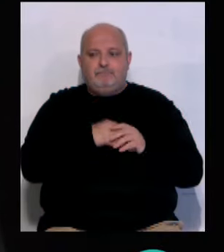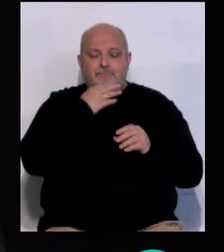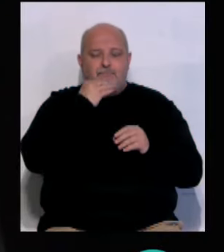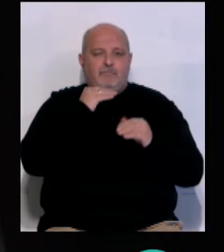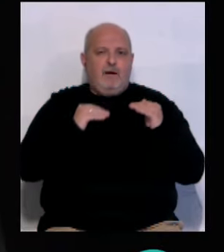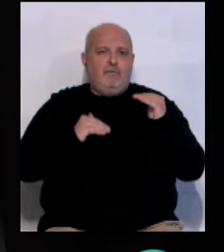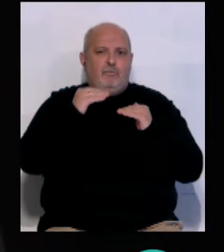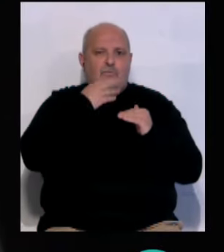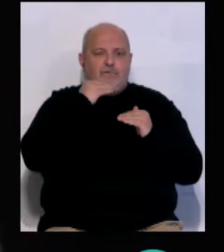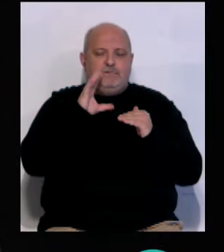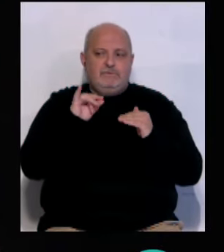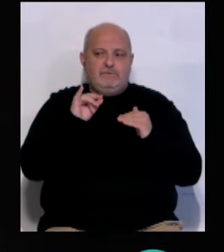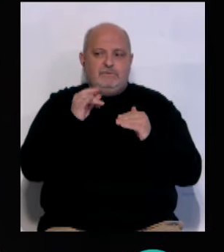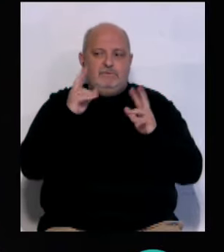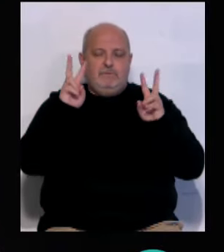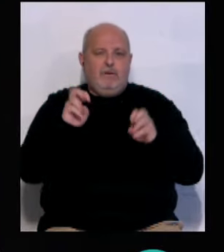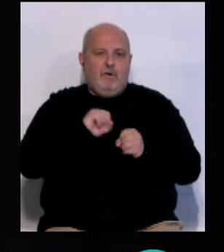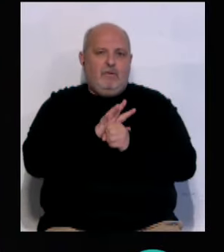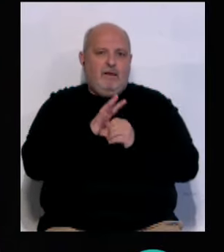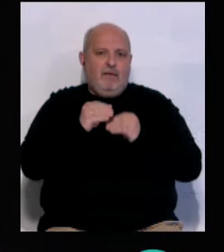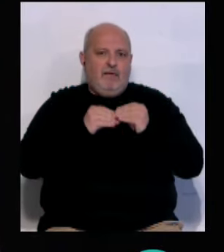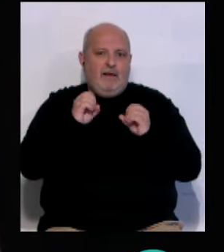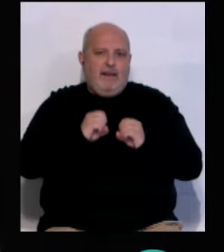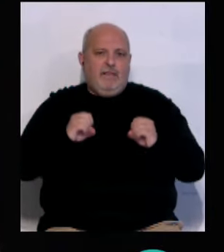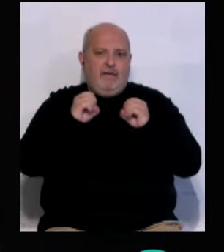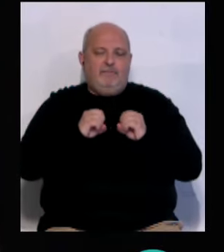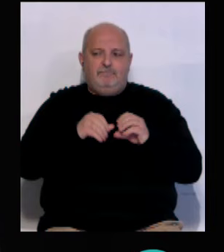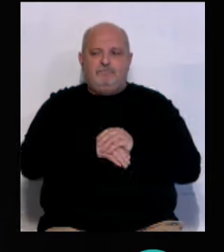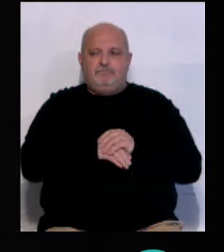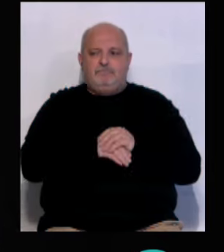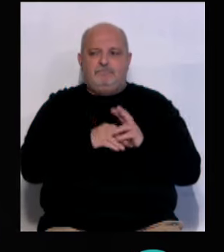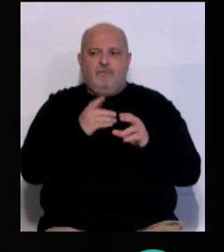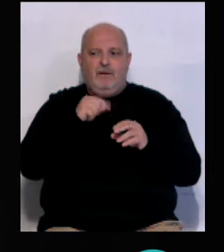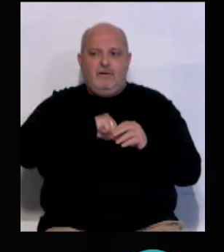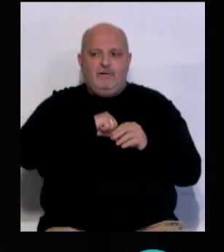muy bonito pero con el tema covid no podíamos celebrarlo eso fue un poco la puntilla que me